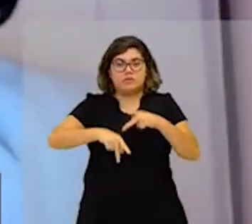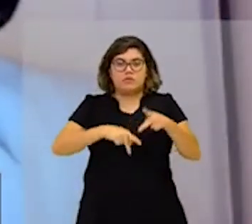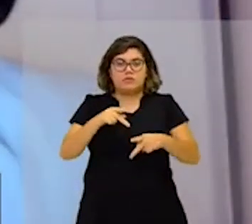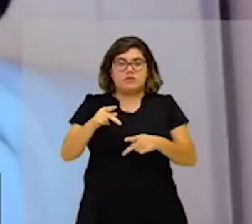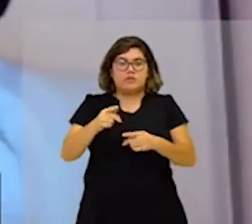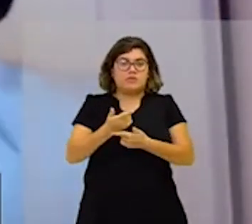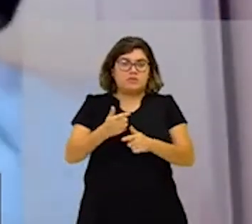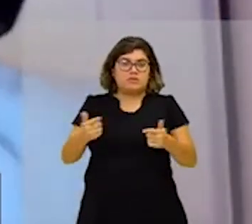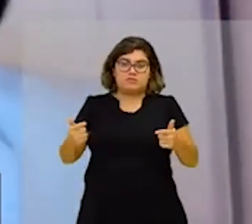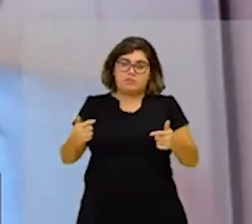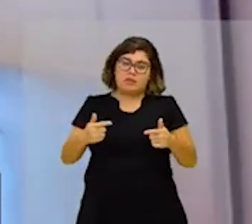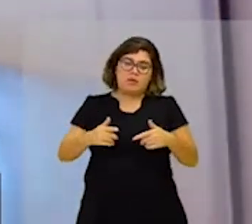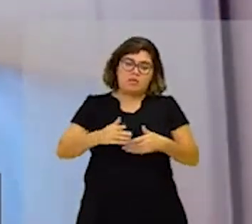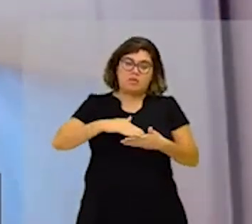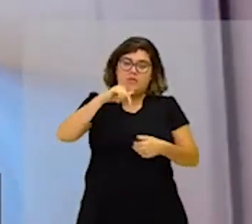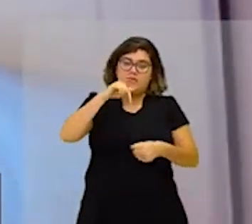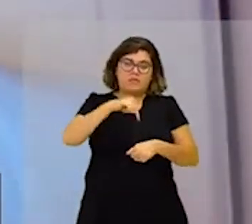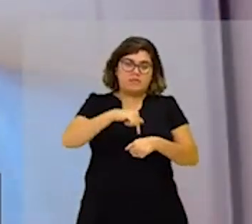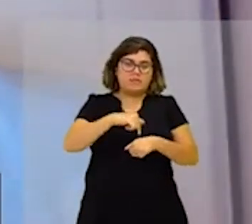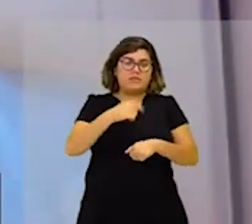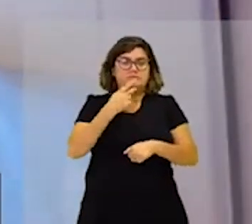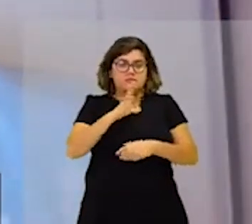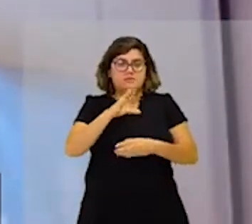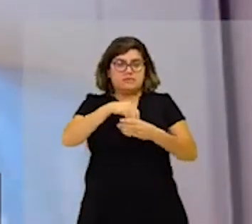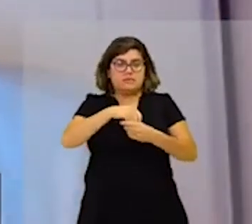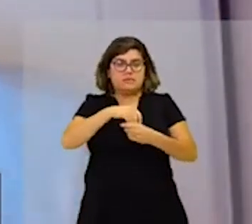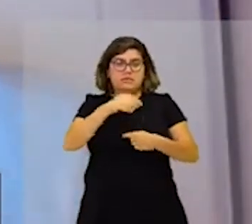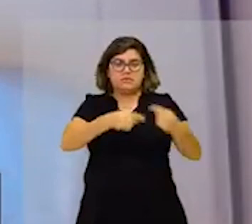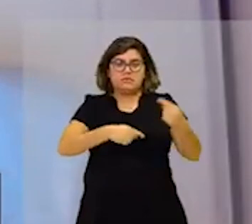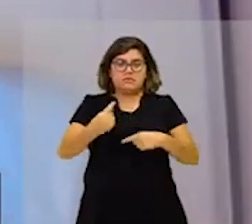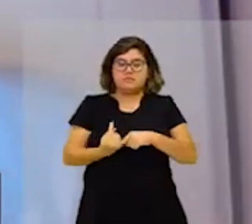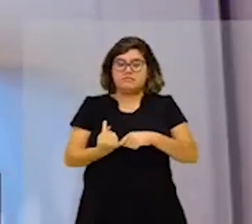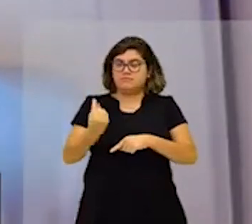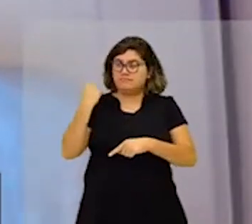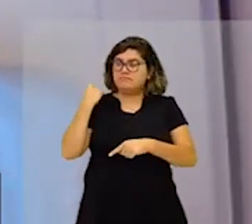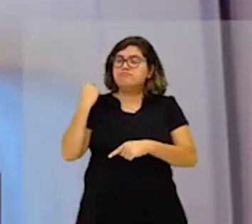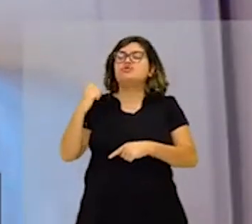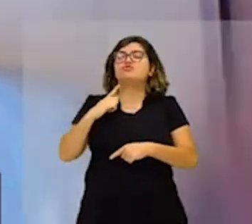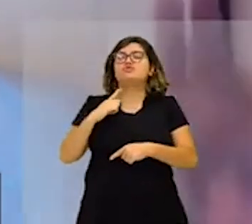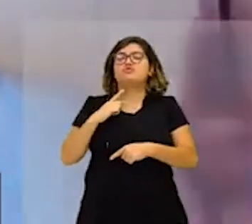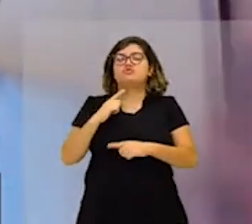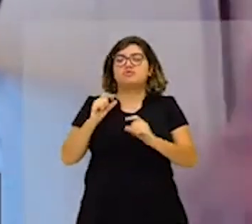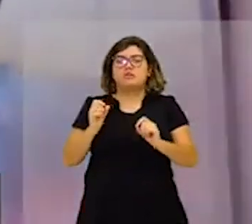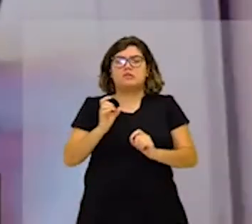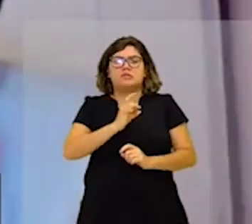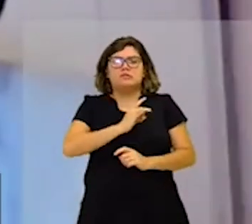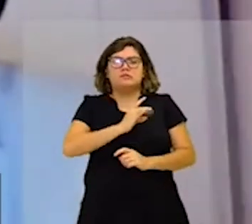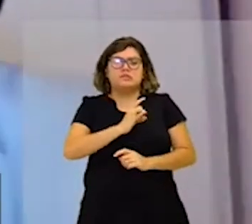dedo assim se coloca nas questões políticas da época então haviam um medo de uma sucesso de